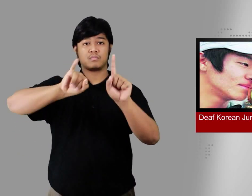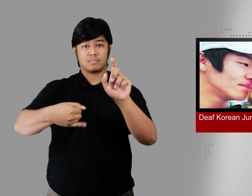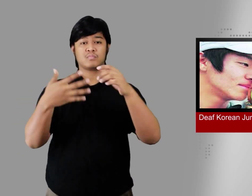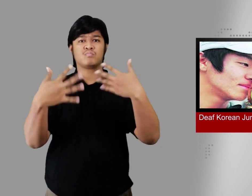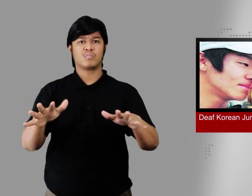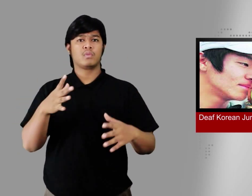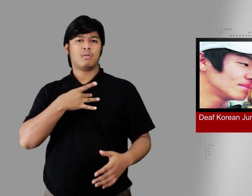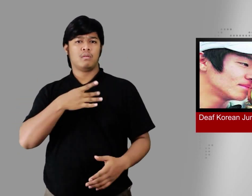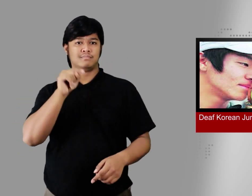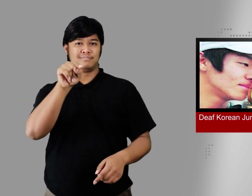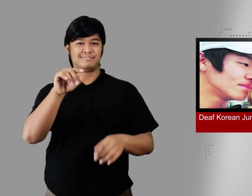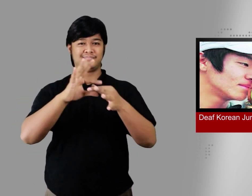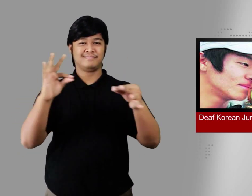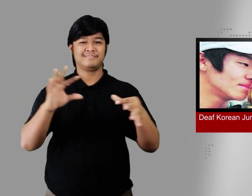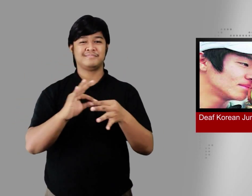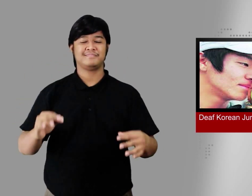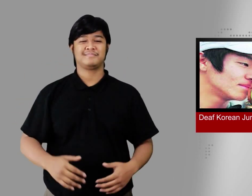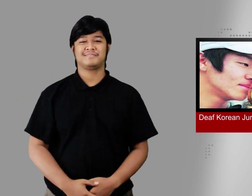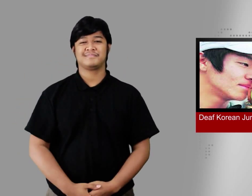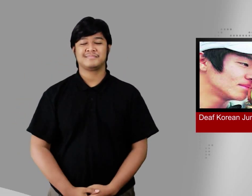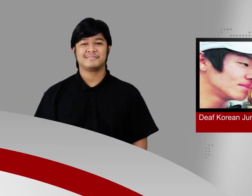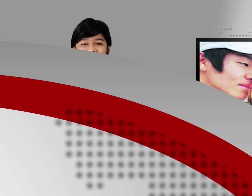Mereka dapat 4.6 juta "Like" bagi ulasannya.